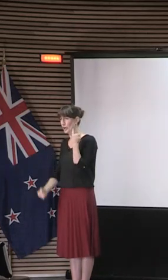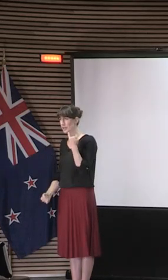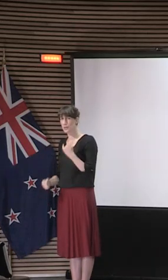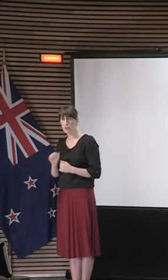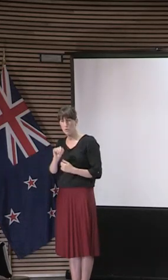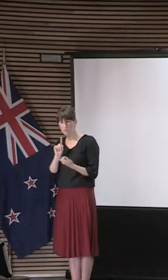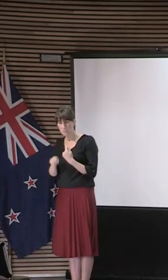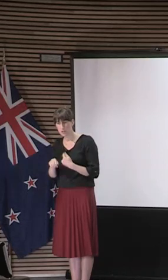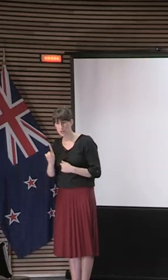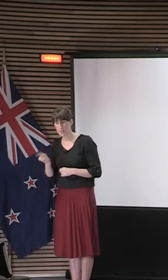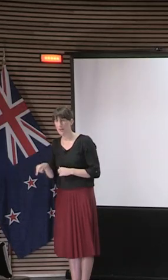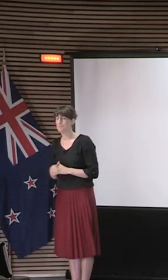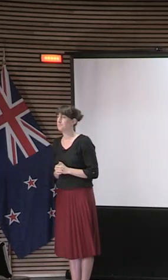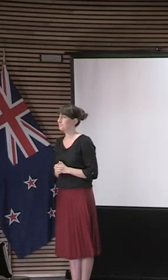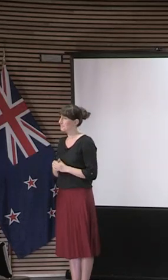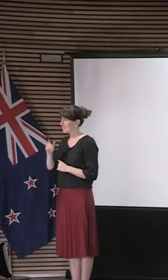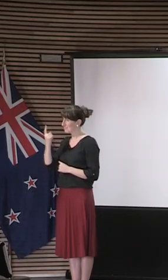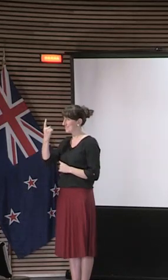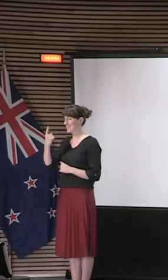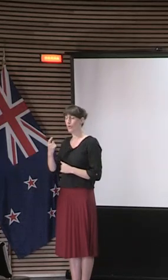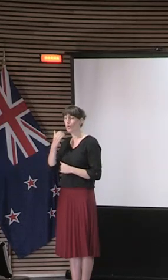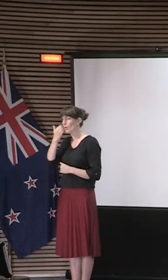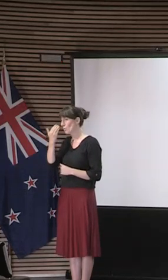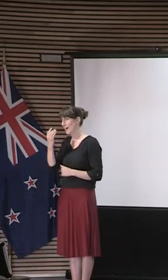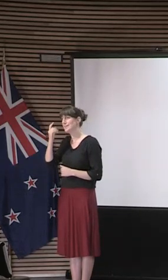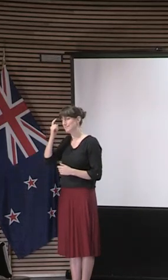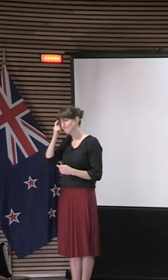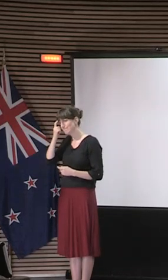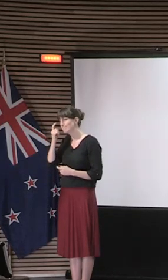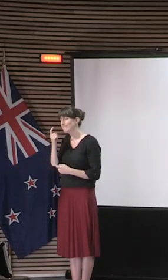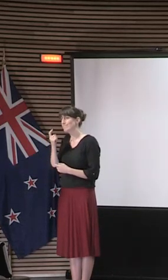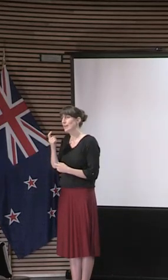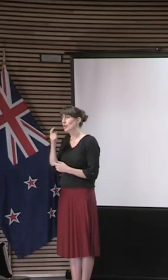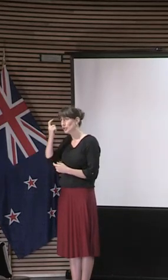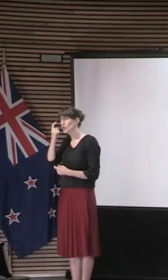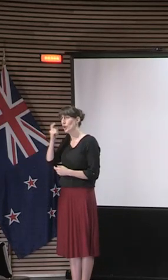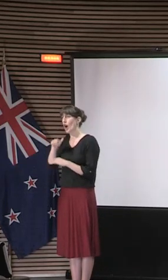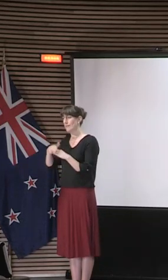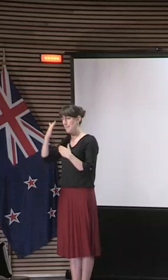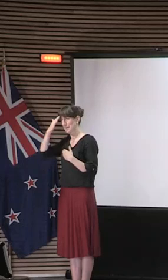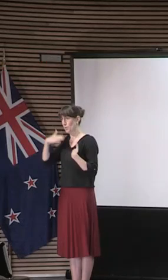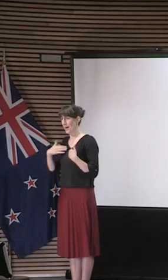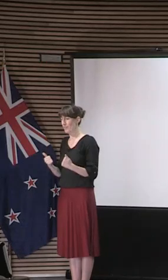Kei te whakatupato nga kaimahi hauora hinengaro ko te whakawehenga ka nui ake te mamae o nga tangata mai i nga raru hauora hinengaro. Kei te awangawanga koe, a he aha te mahi a te Kawanatanga hei